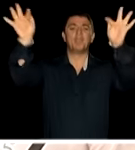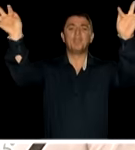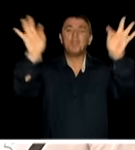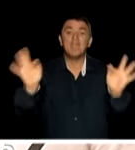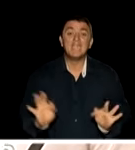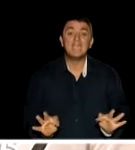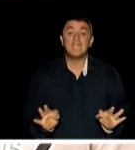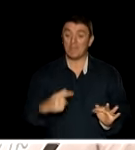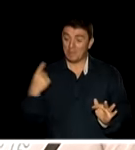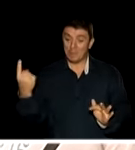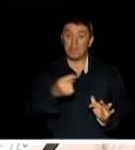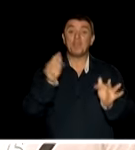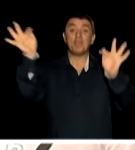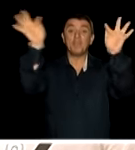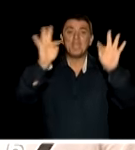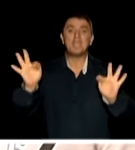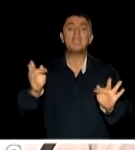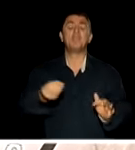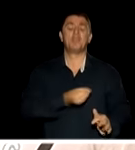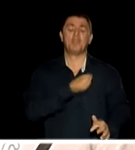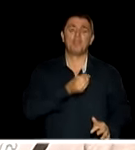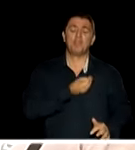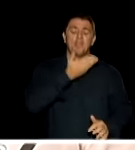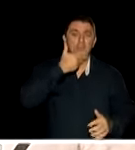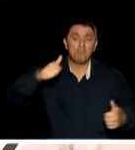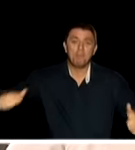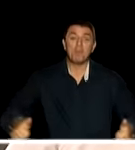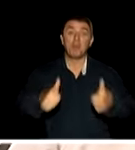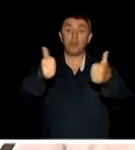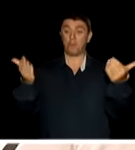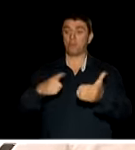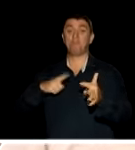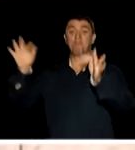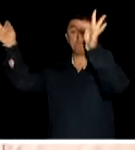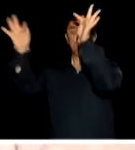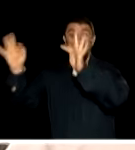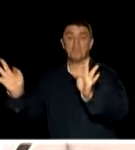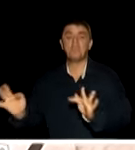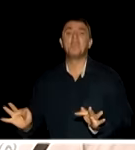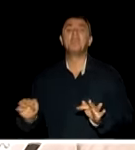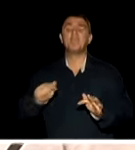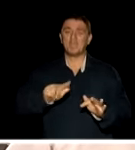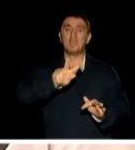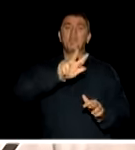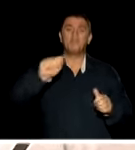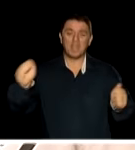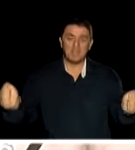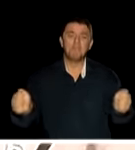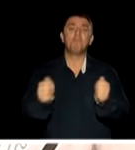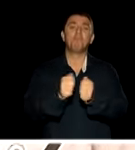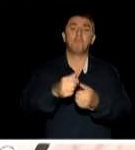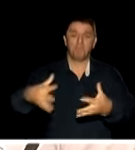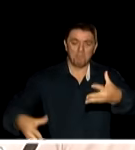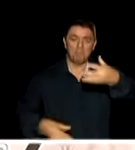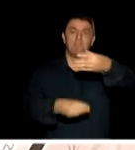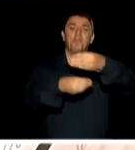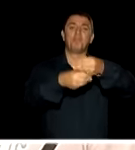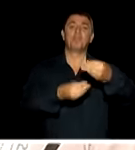Quando a gente está feliz a gente consegue viver melhor. Então essa felicidade que eles estão tendo hoje aqui você pode ter certeza que vai somar na vida deles.